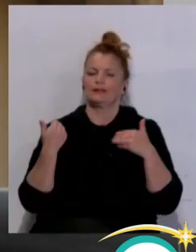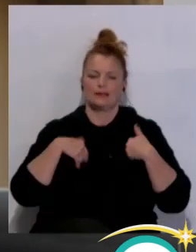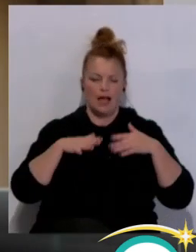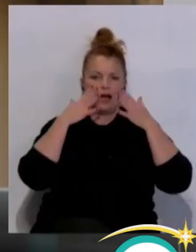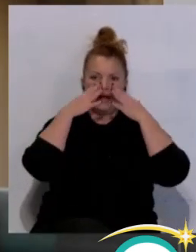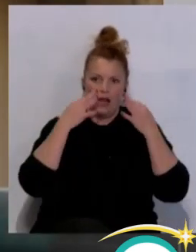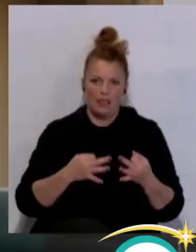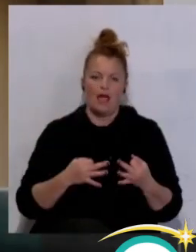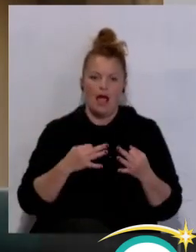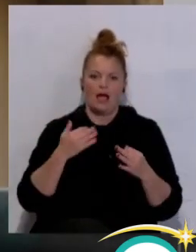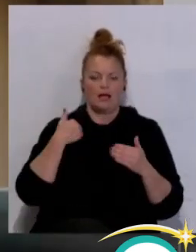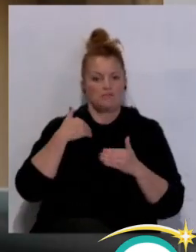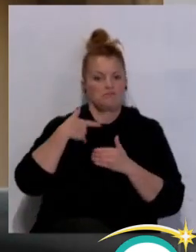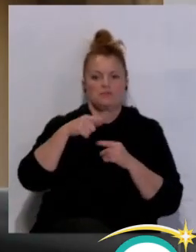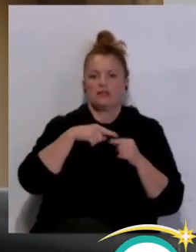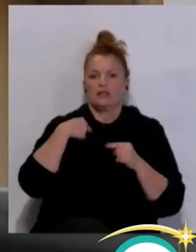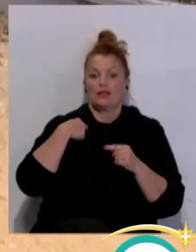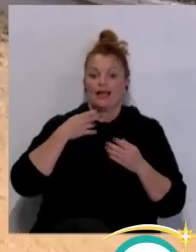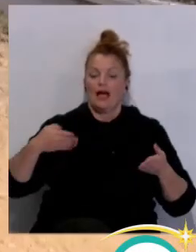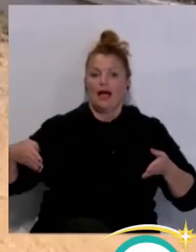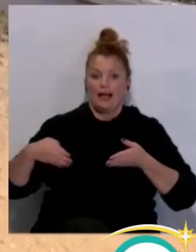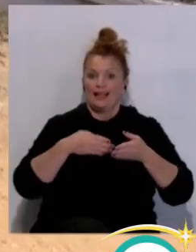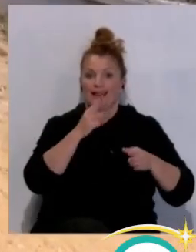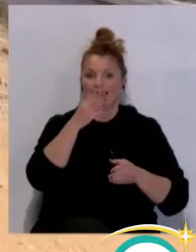que tarde pues tendremos ya el nudo de tres caminos realizado los trabajos iniciados en